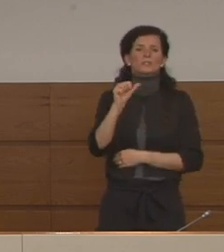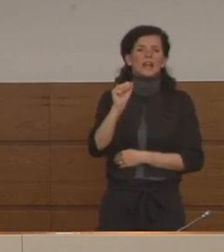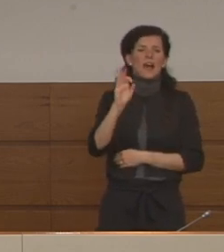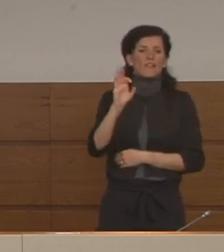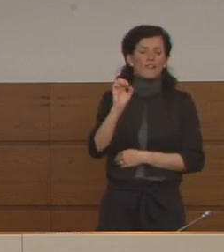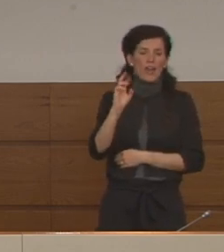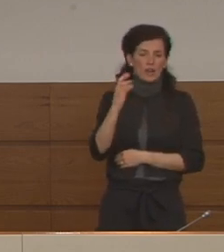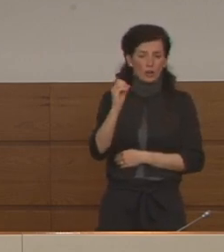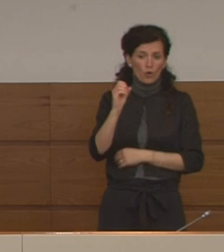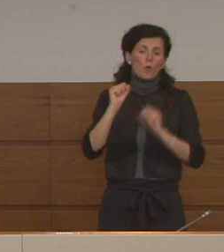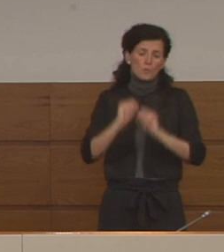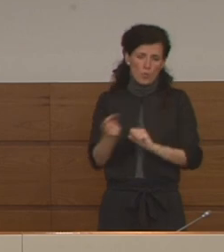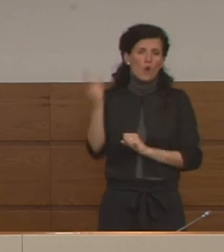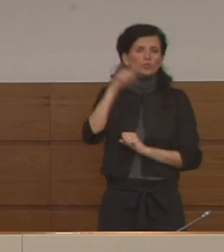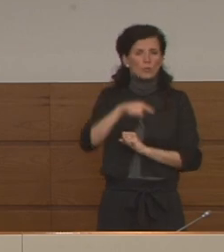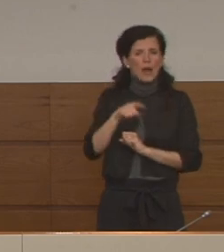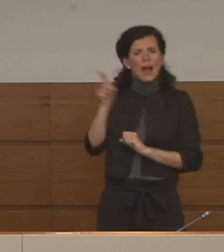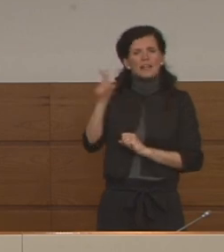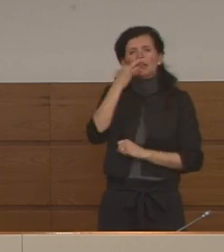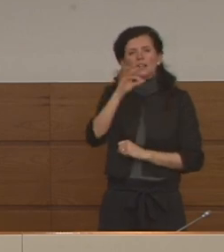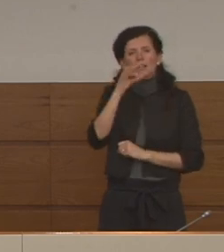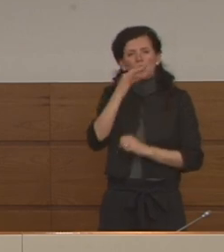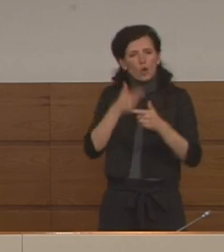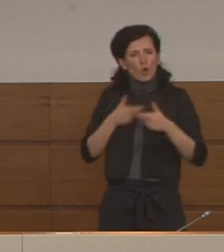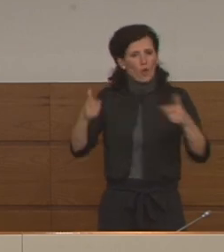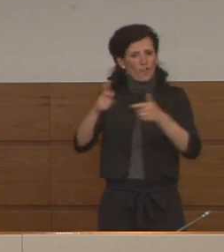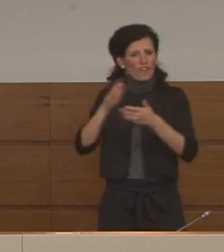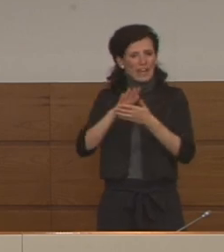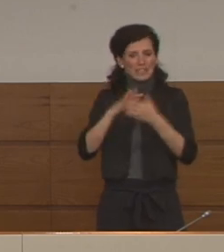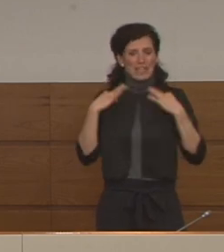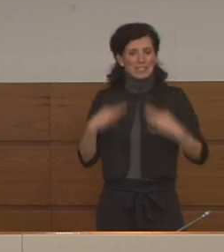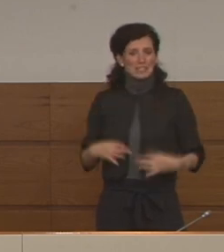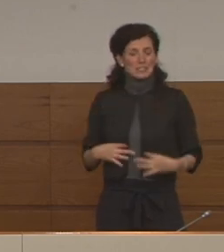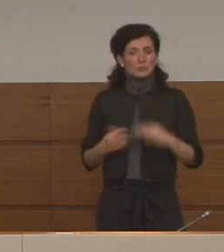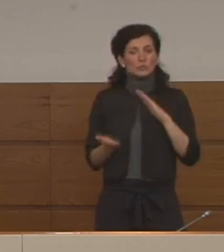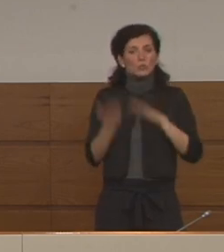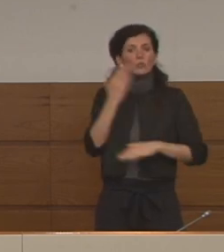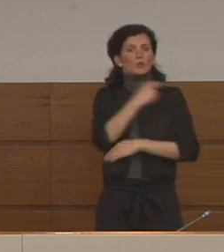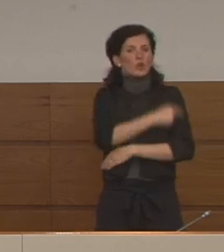domani, nel corso della sua conferenza che farà all'Istituto Superiore di Sanità.